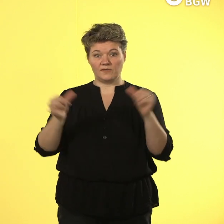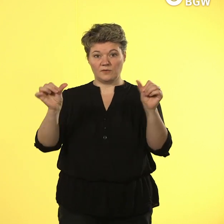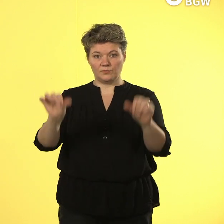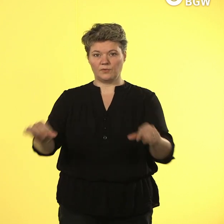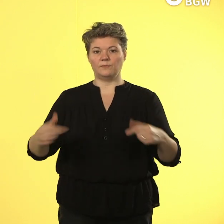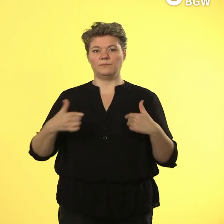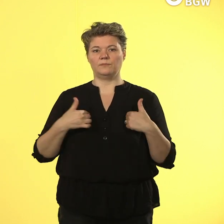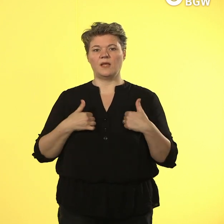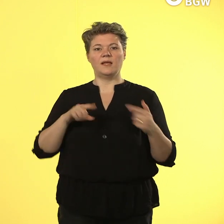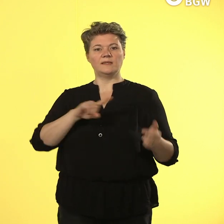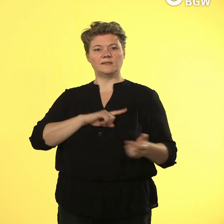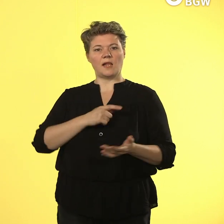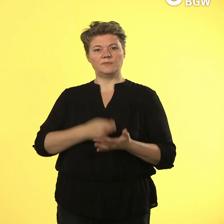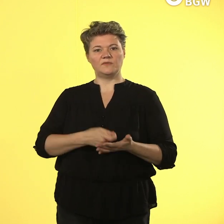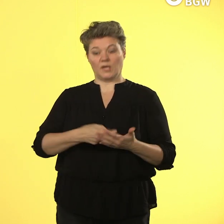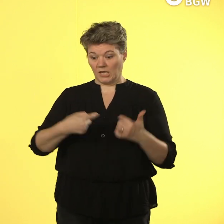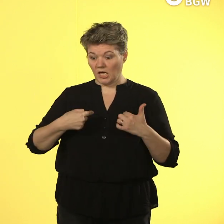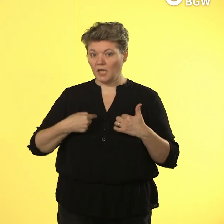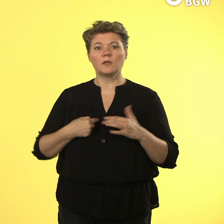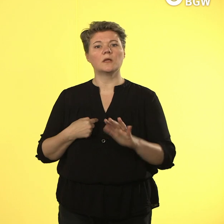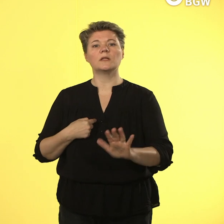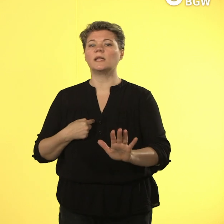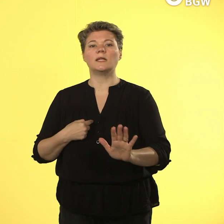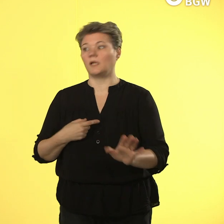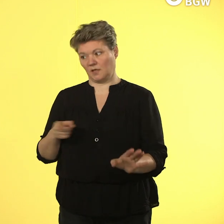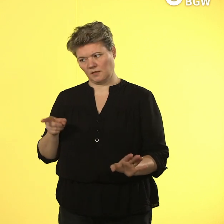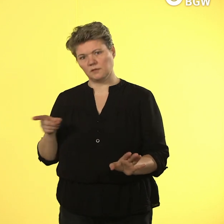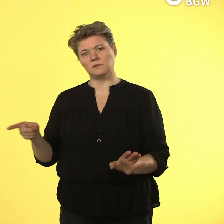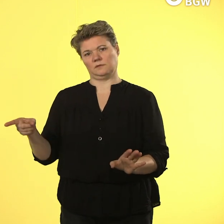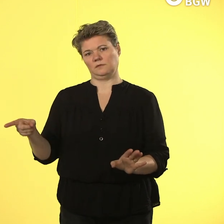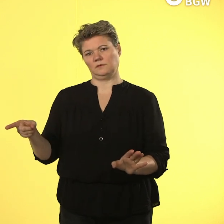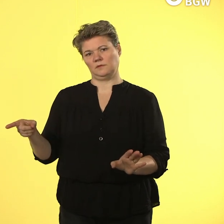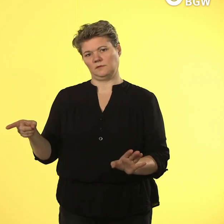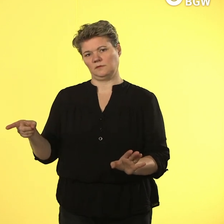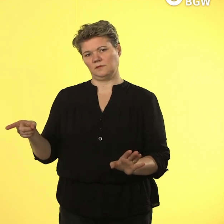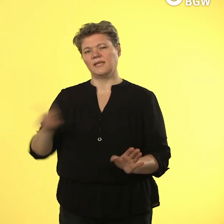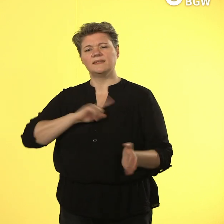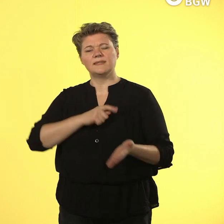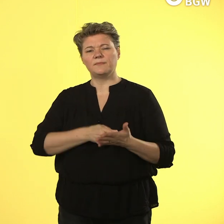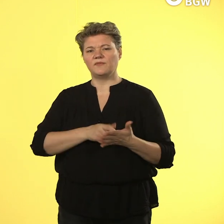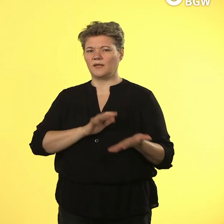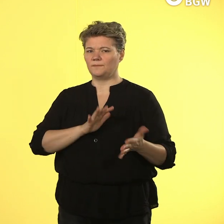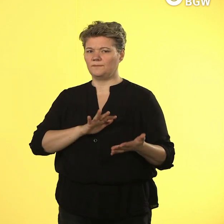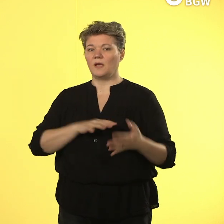Es ist z. B., dass meine Einrichtungsleitung jetzt noch so oft informieren kann, und noch so oft beteiligen kann online,